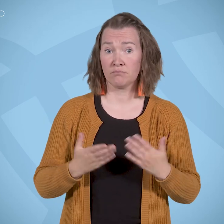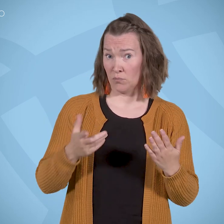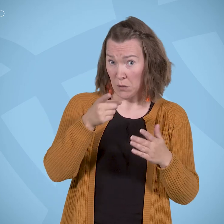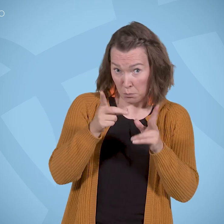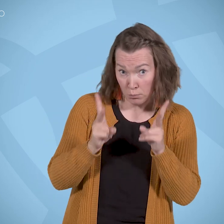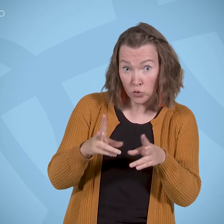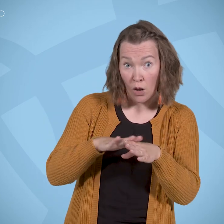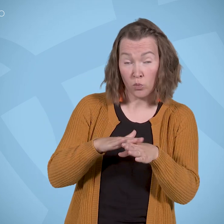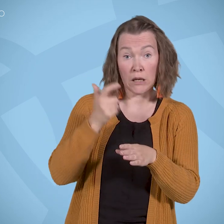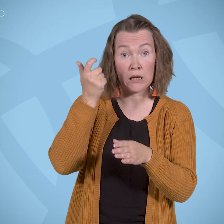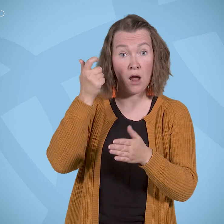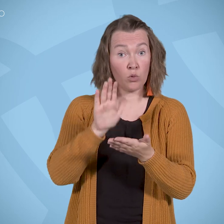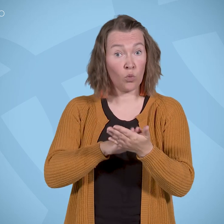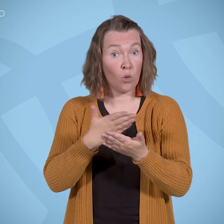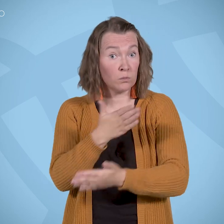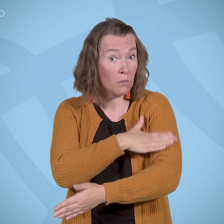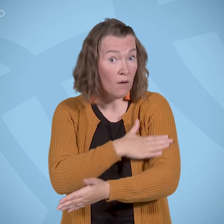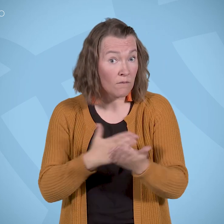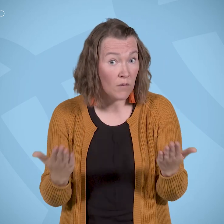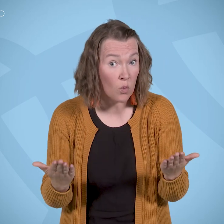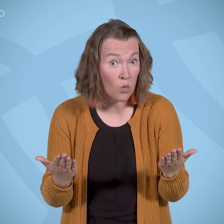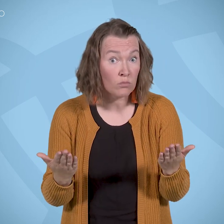Onhan sinulla Kelan tulkkauspalvelu käytössä?